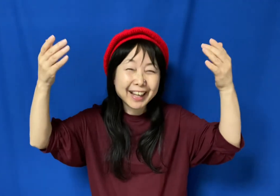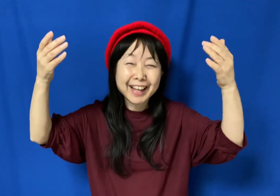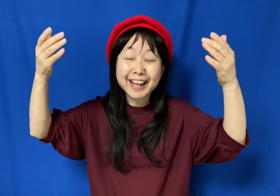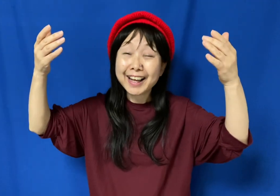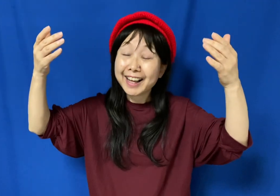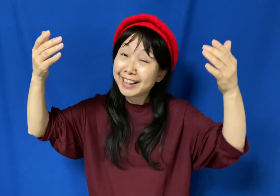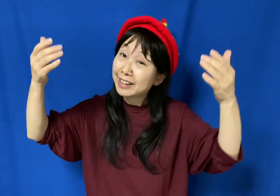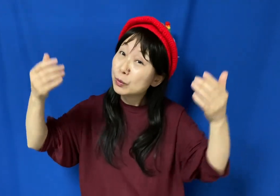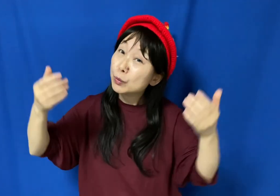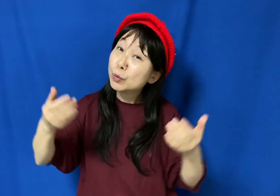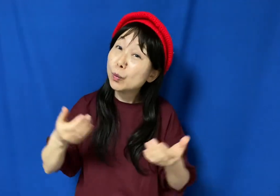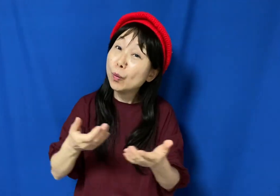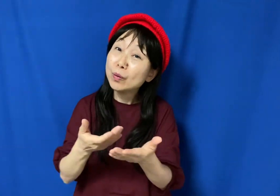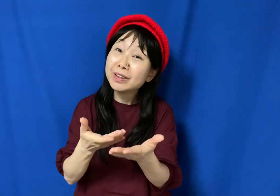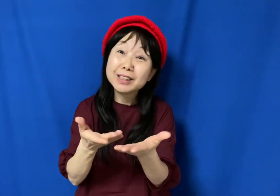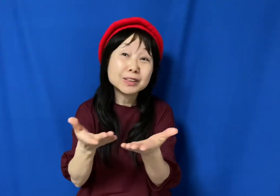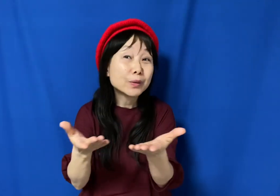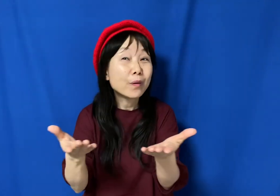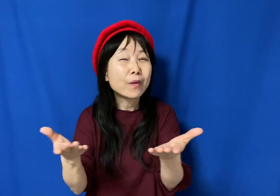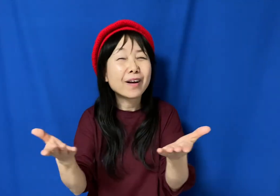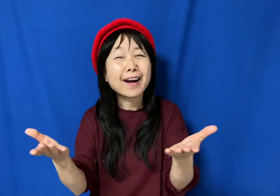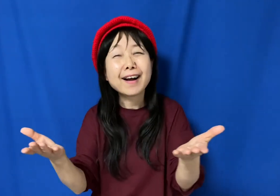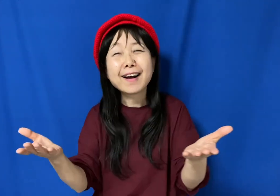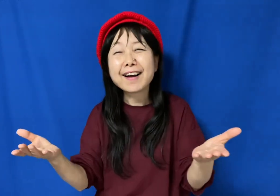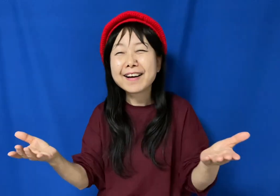いるのでしょうか...